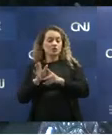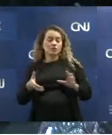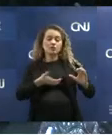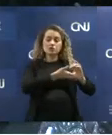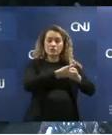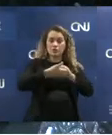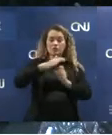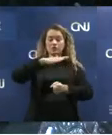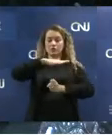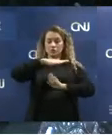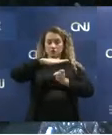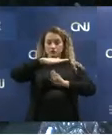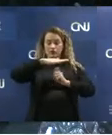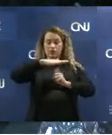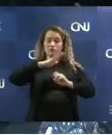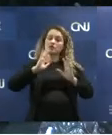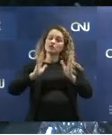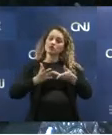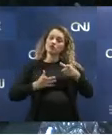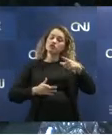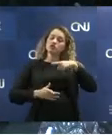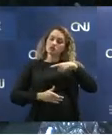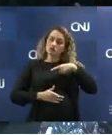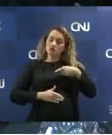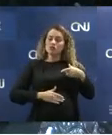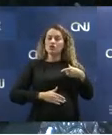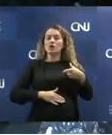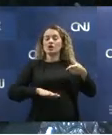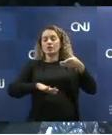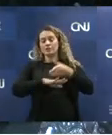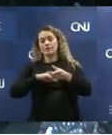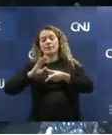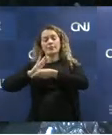Nós, já na sessão anterior, aprovamos o protocolo